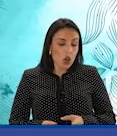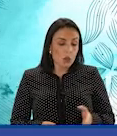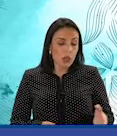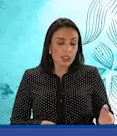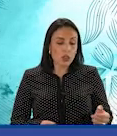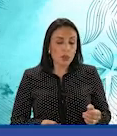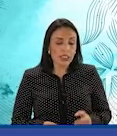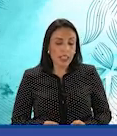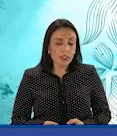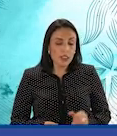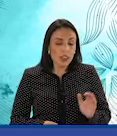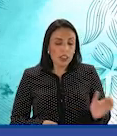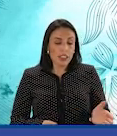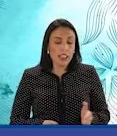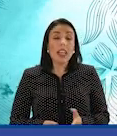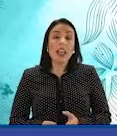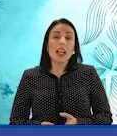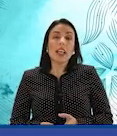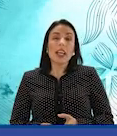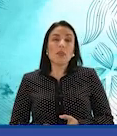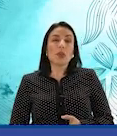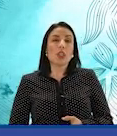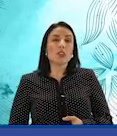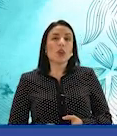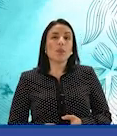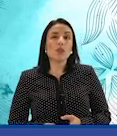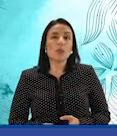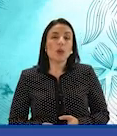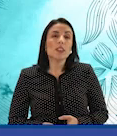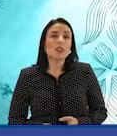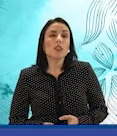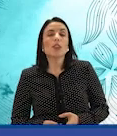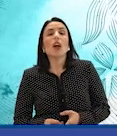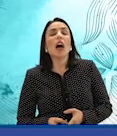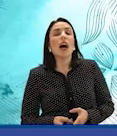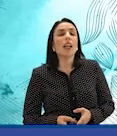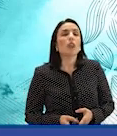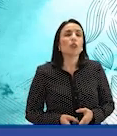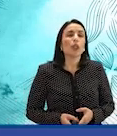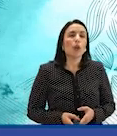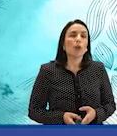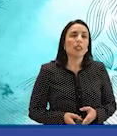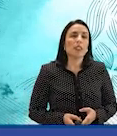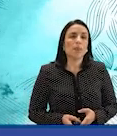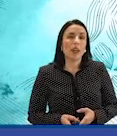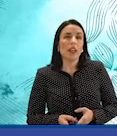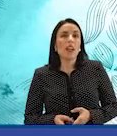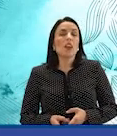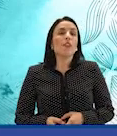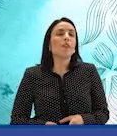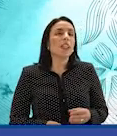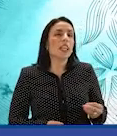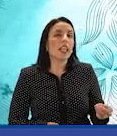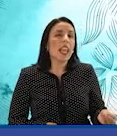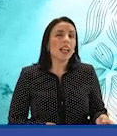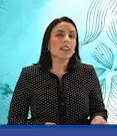Como les comenté, trasladar el proyecto de presupuesto al Concejo Municipal. Refrendar el acta